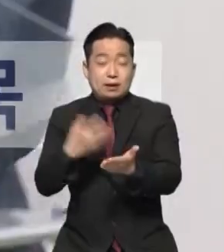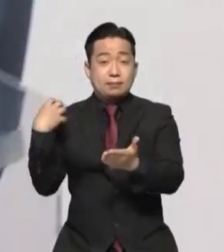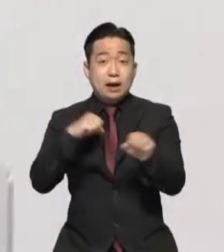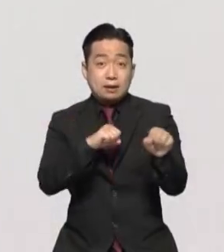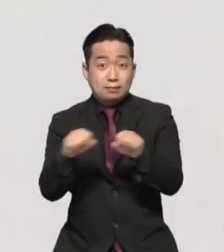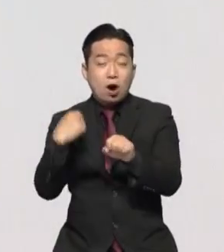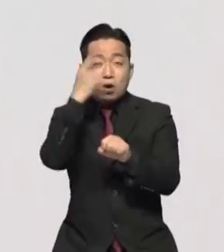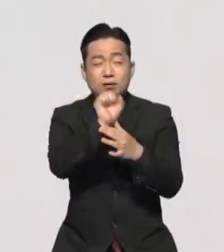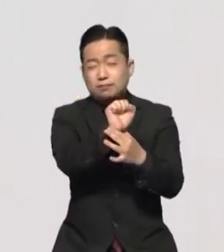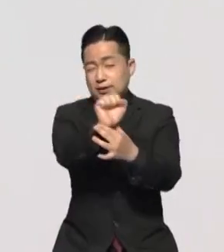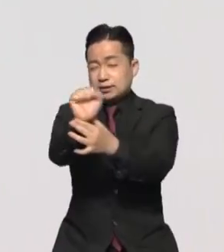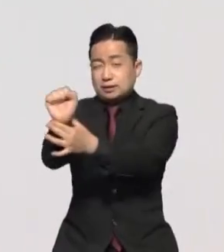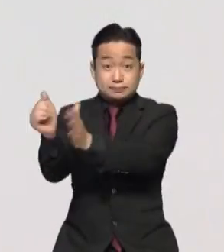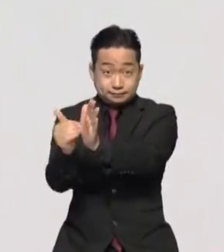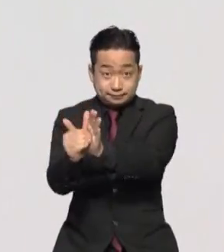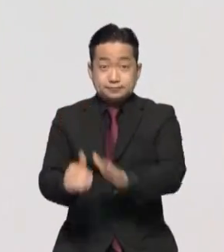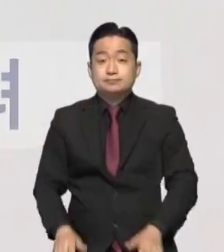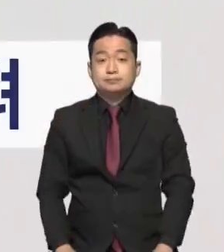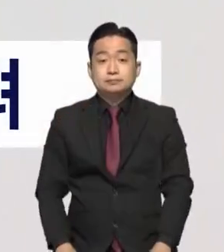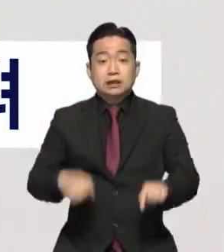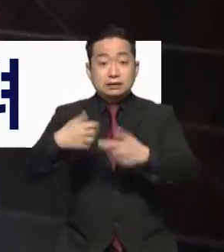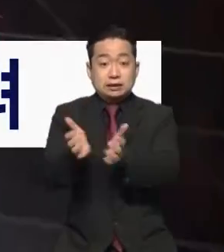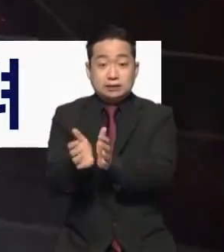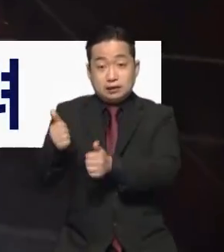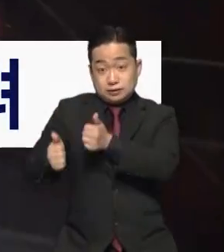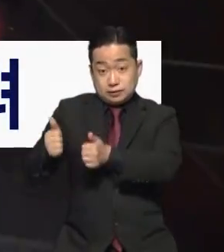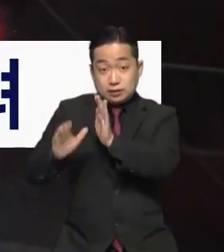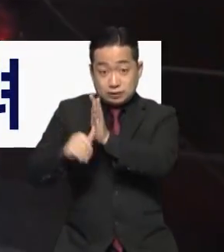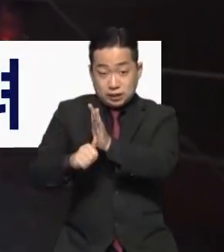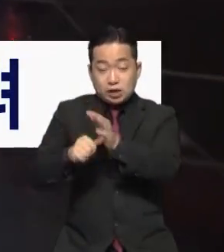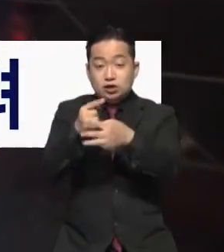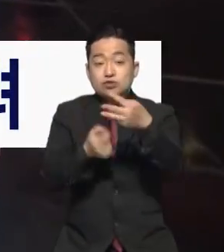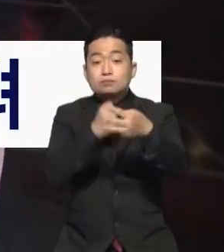높였습니다. 당내 대선 경선에서 윤 당선인과 경쟁했던